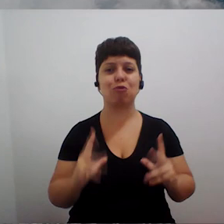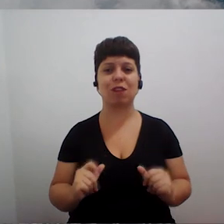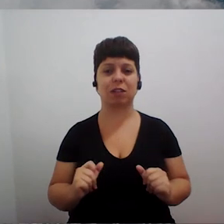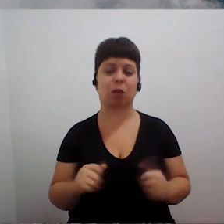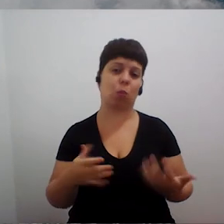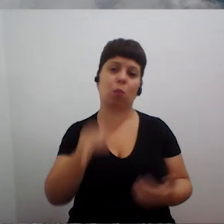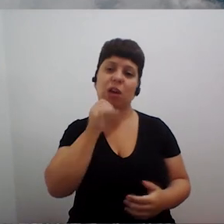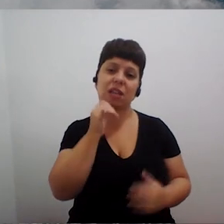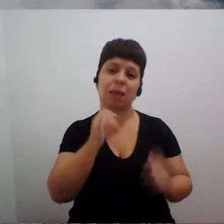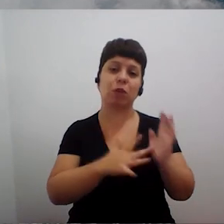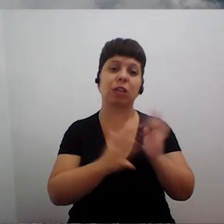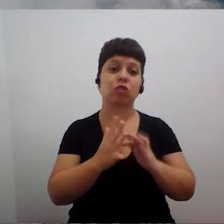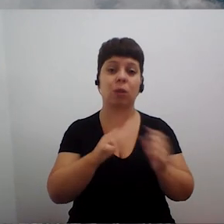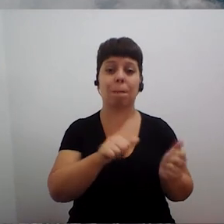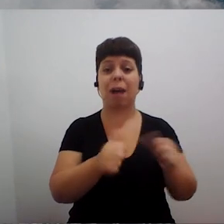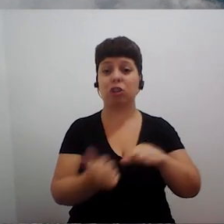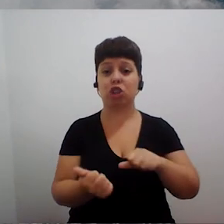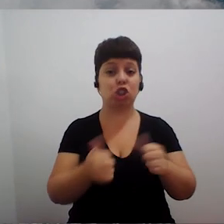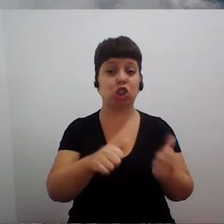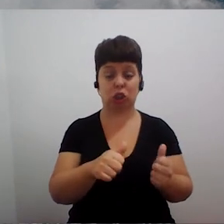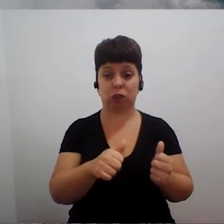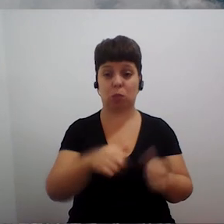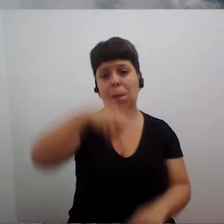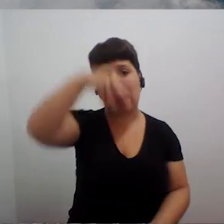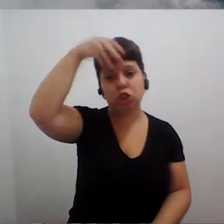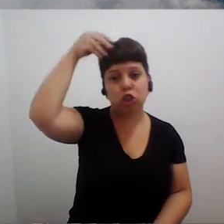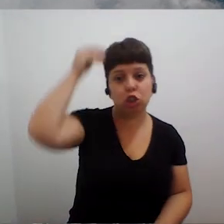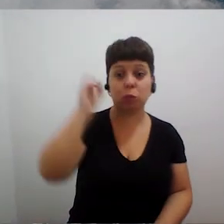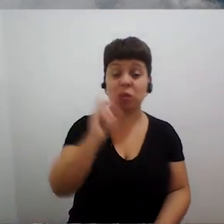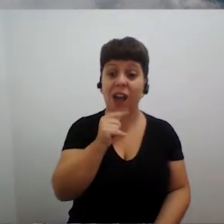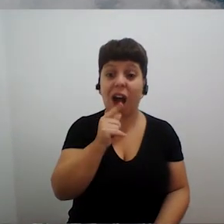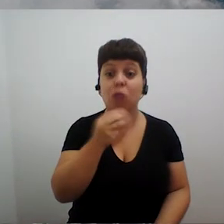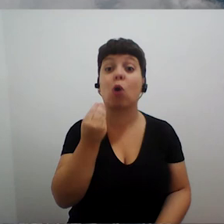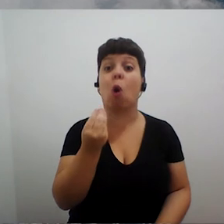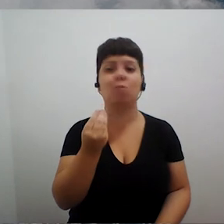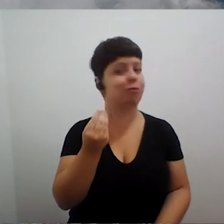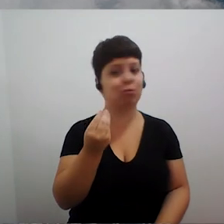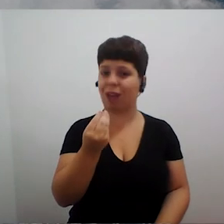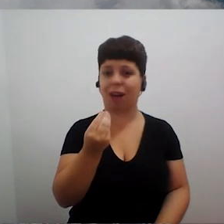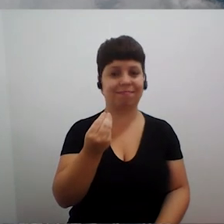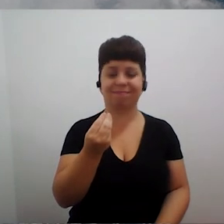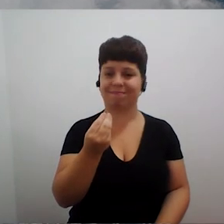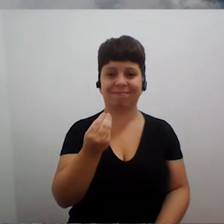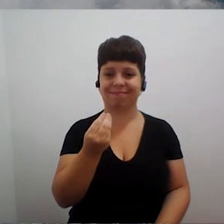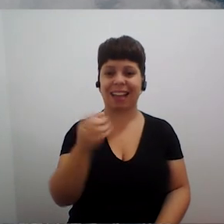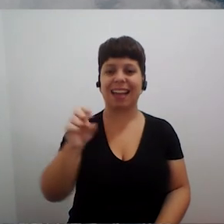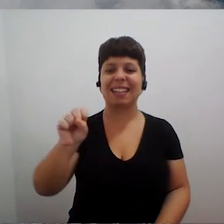Então no cristianismo, por exemplo, o valor do batismo sem água nós não temos o batismo sem água nós não temos o sacramento da